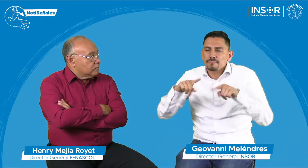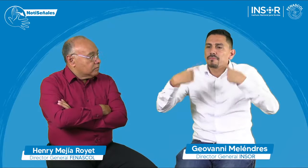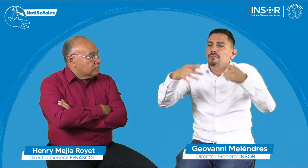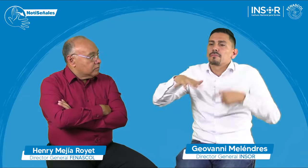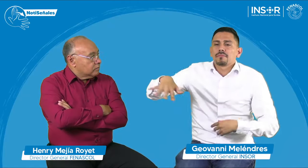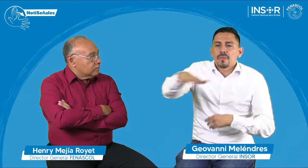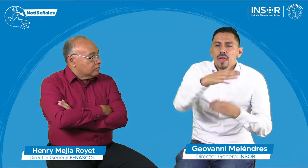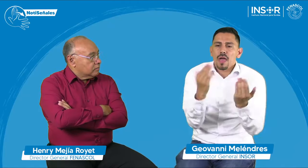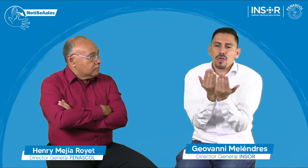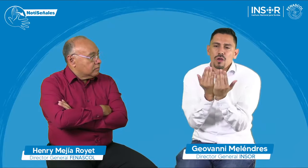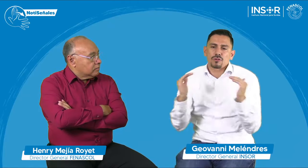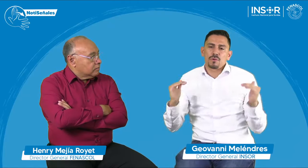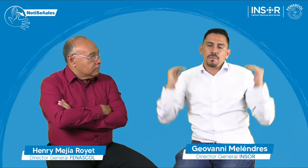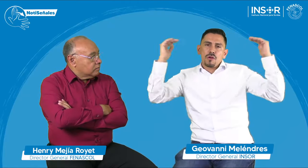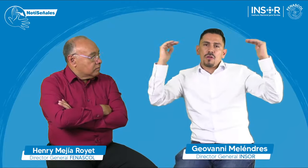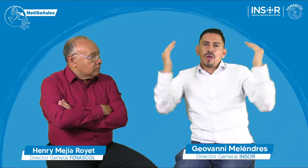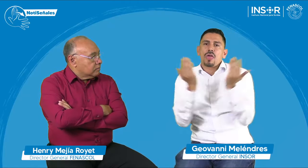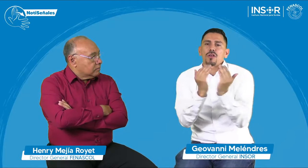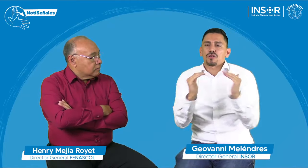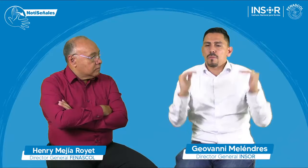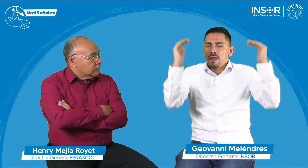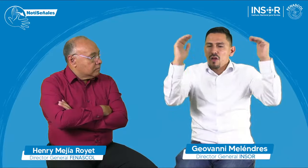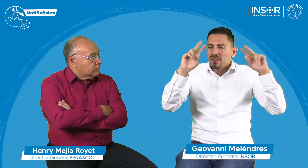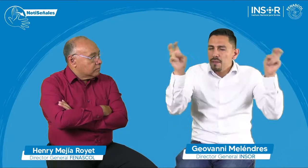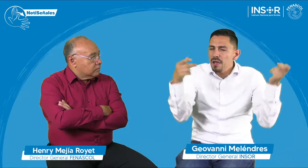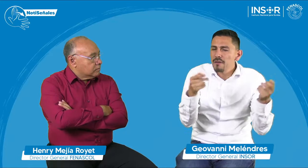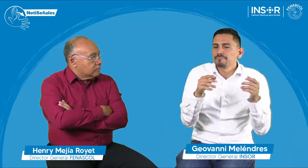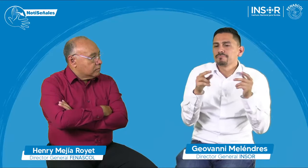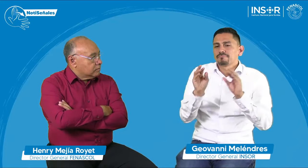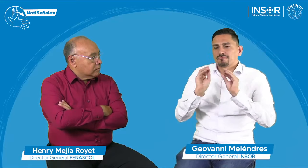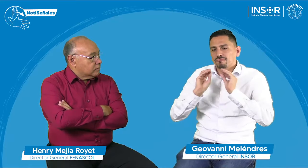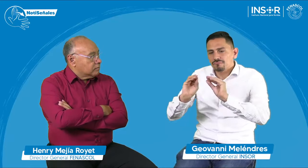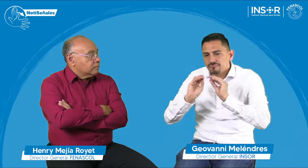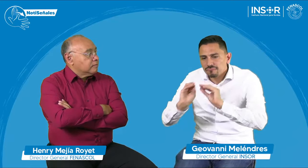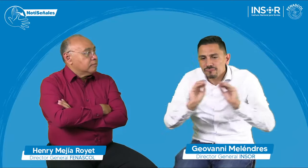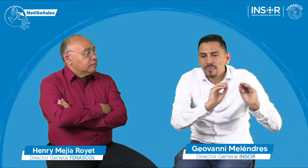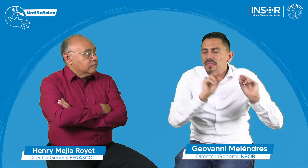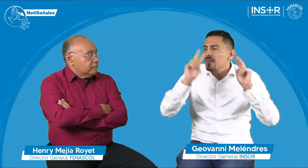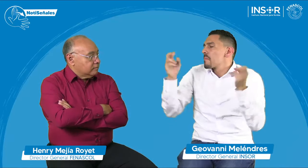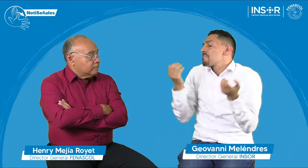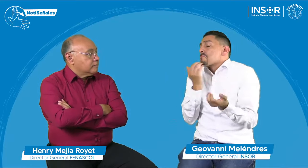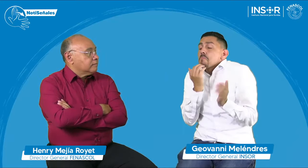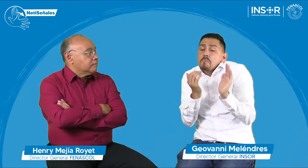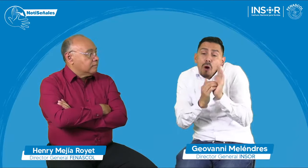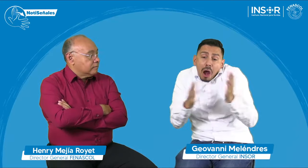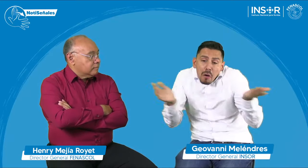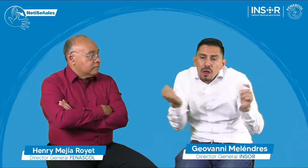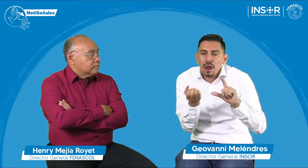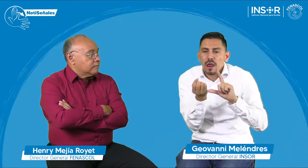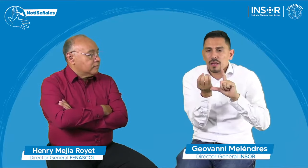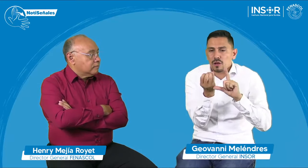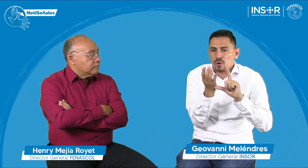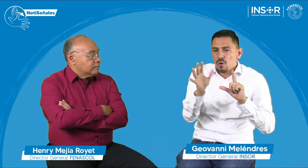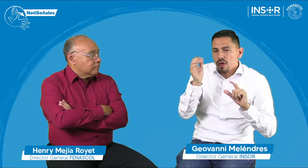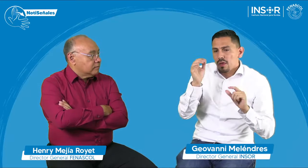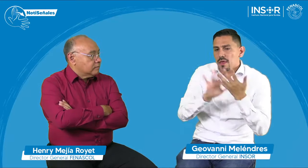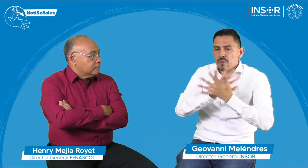es quien decide pero si queremos asesorar la educación